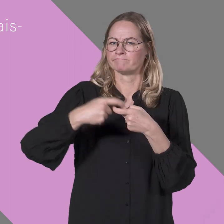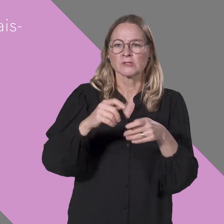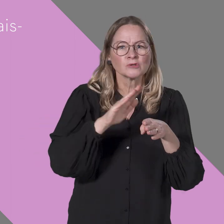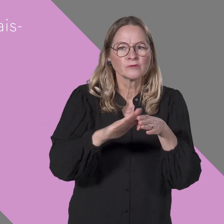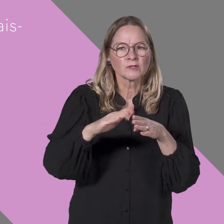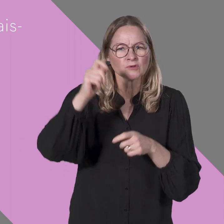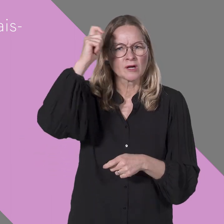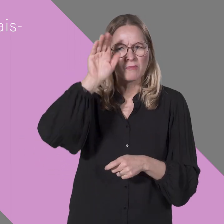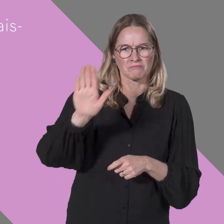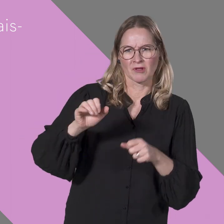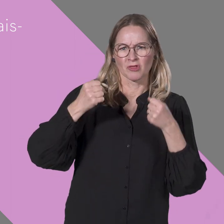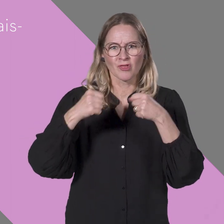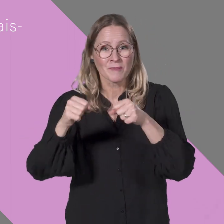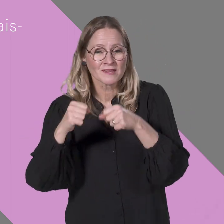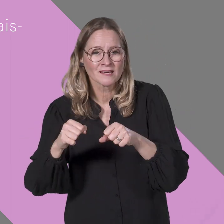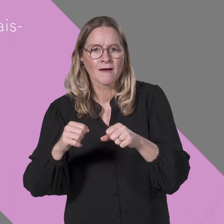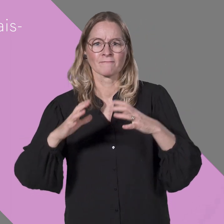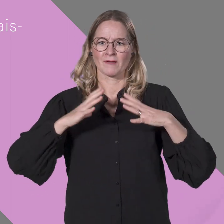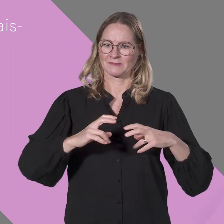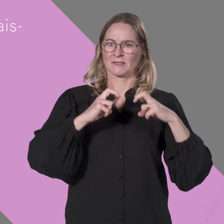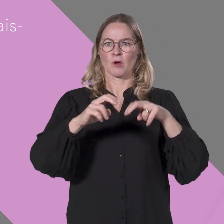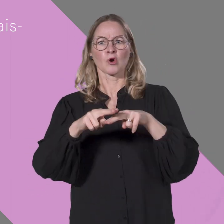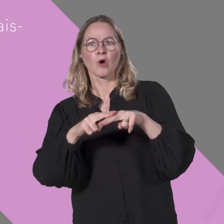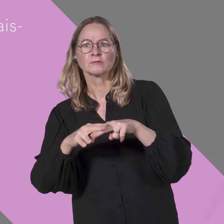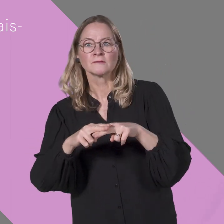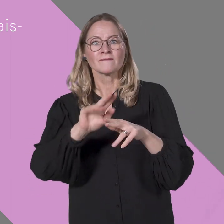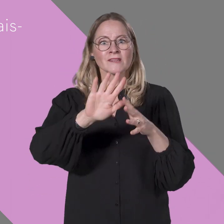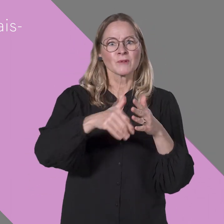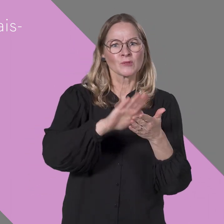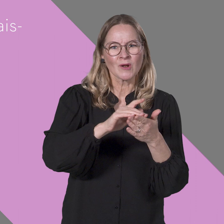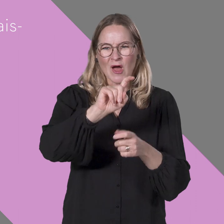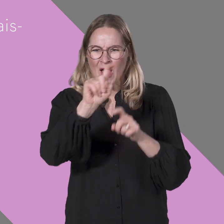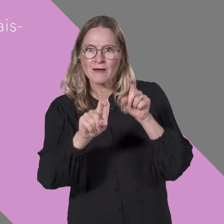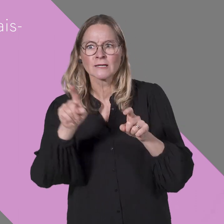Jyväskylän kaupungin toimintaan ja haluttomuuteen löytää ratkaisua -